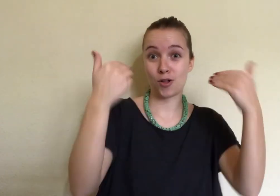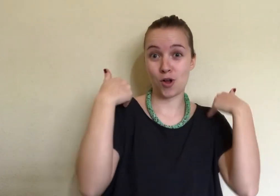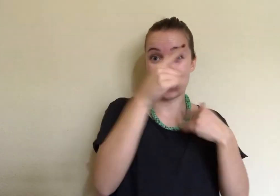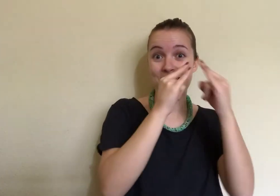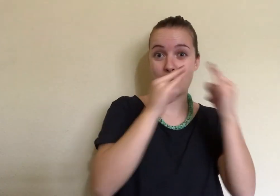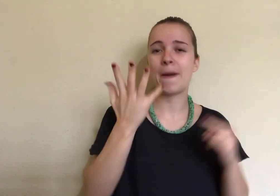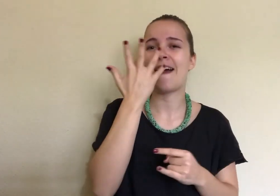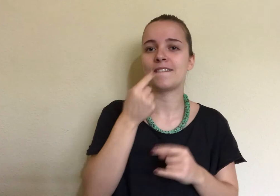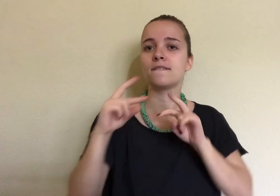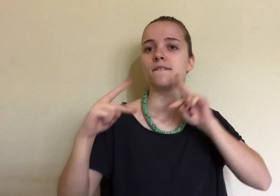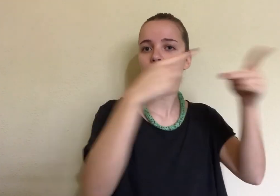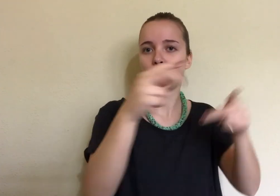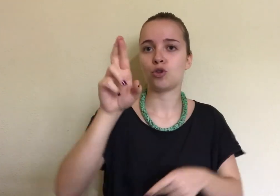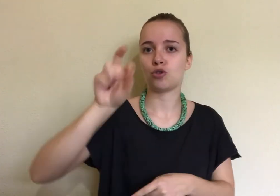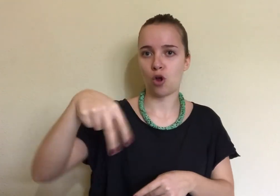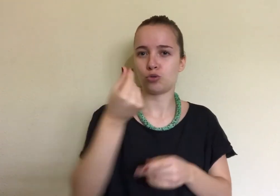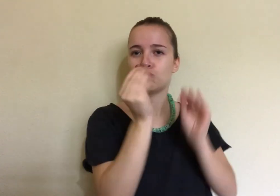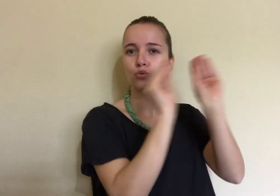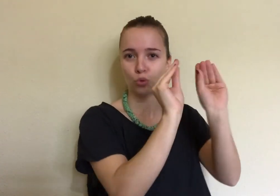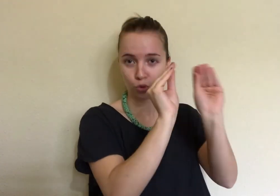y realizar una única transferencia a la organización del campamento en RON.